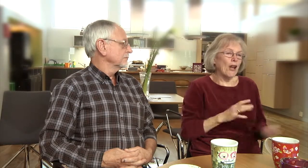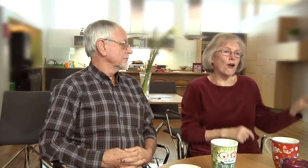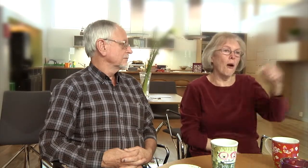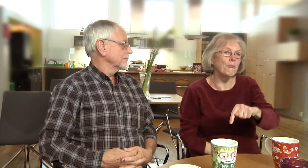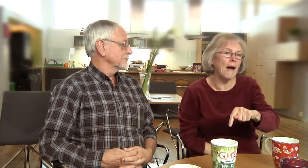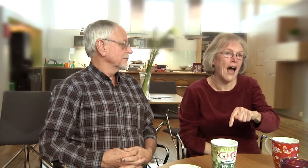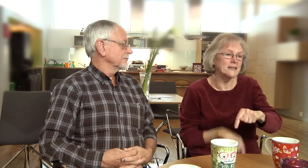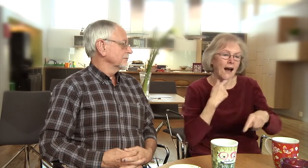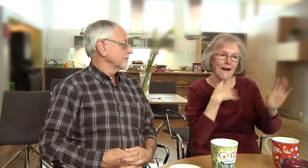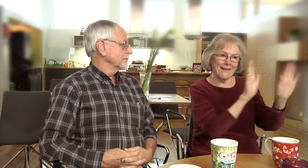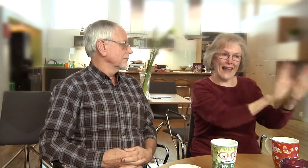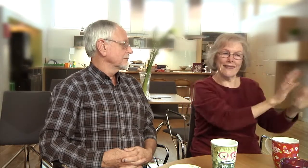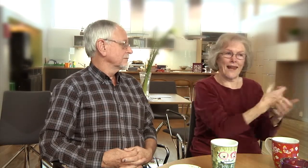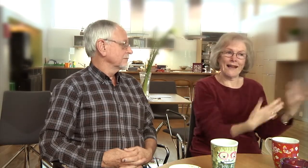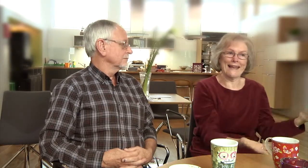Hun ville komme, men jeg sa "Nei, -